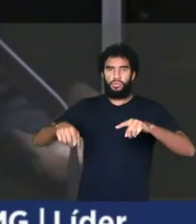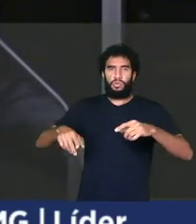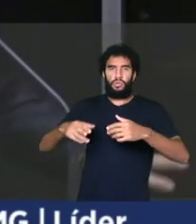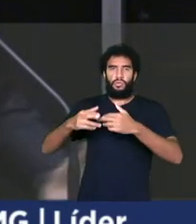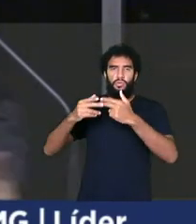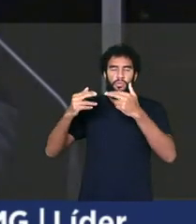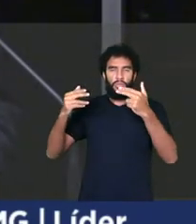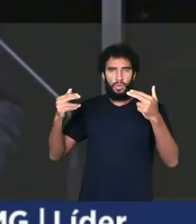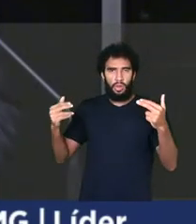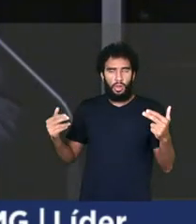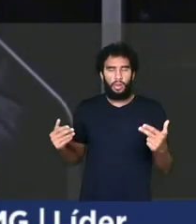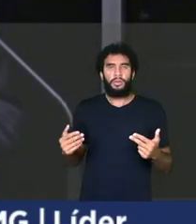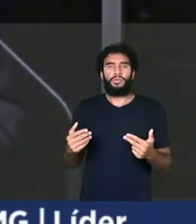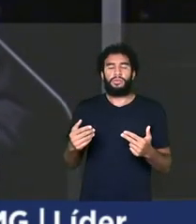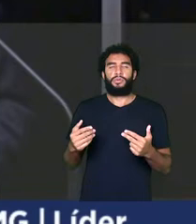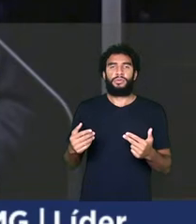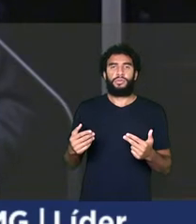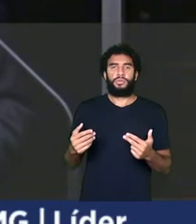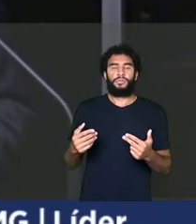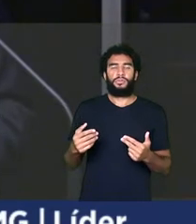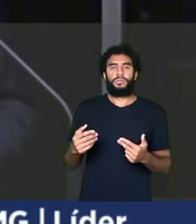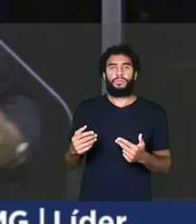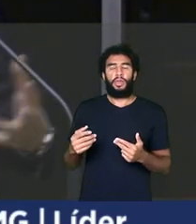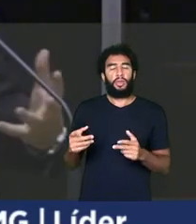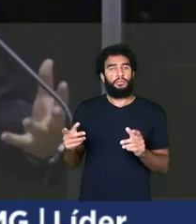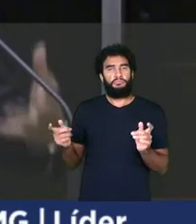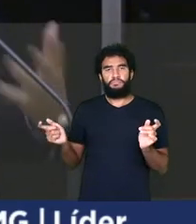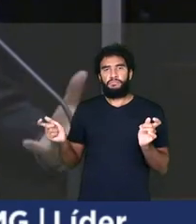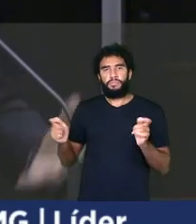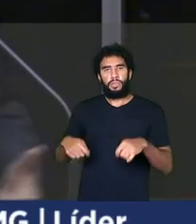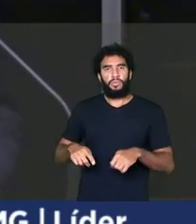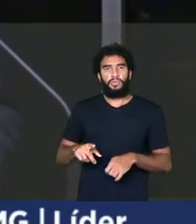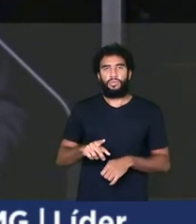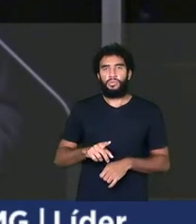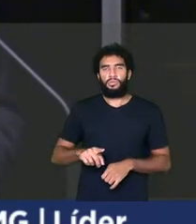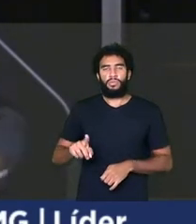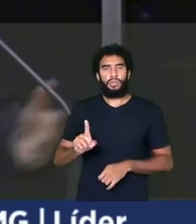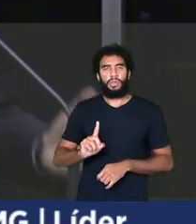RIQUEZA, A NOSSA DIVERSIDADE DE BIOMAS , A NOSSA RIQUEZA NÃO TEM SIDO CAPAZ DE ATRAIR